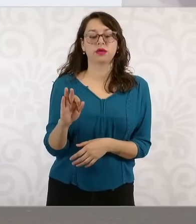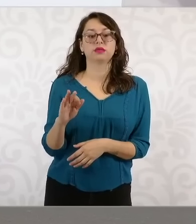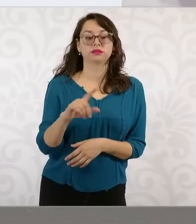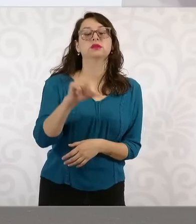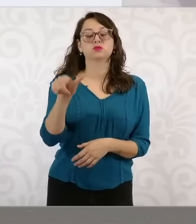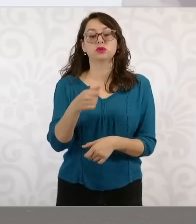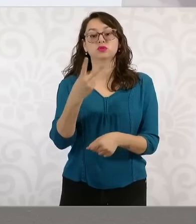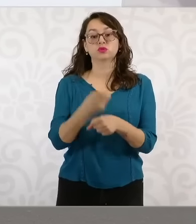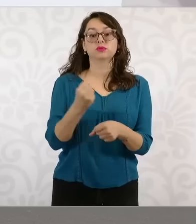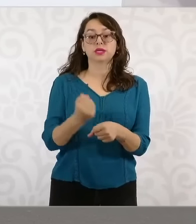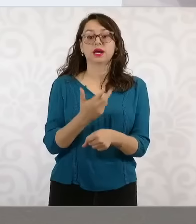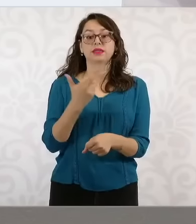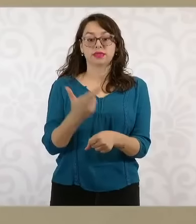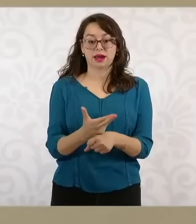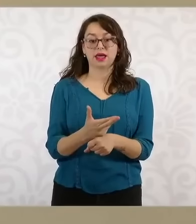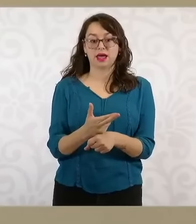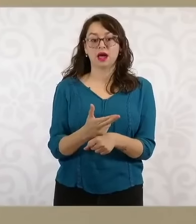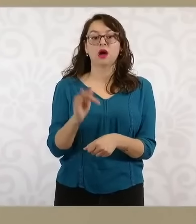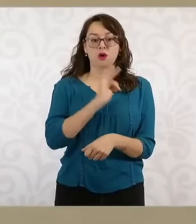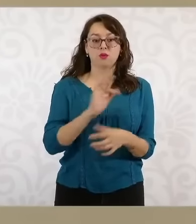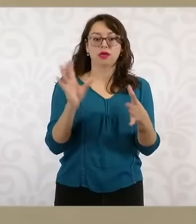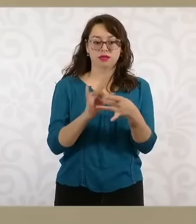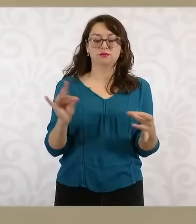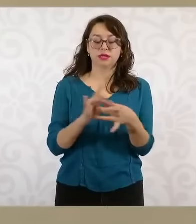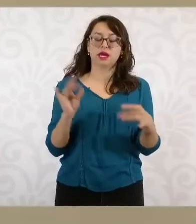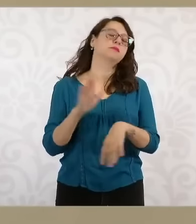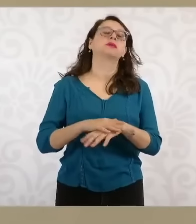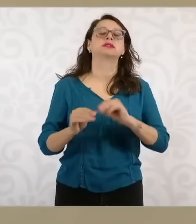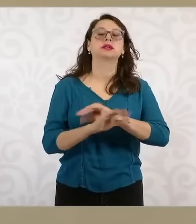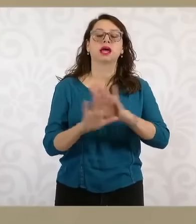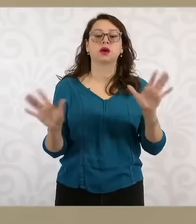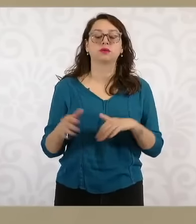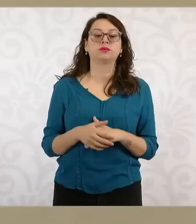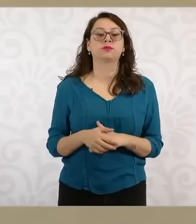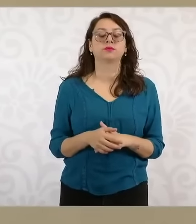subsecretaria que más adelantito nos pueda explicar de eso. Si seguimos, por favor.